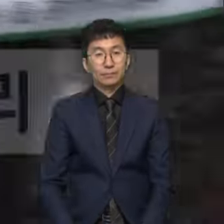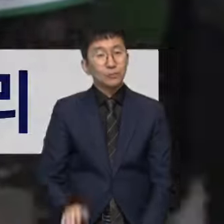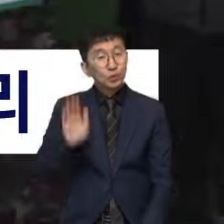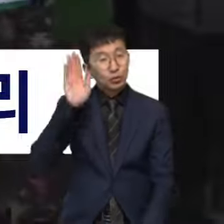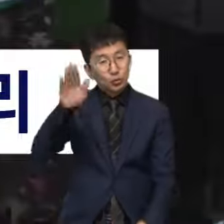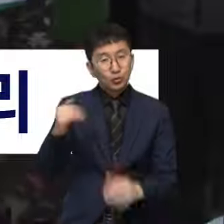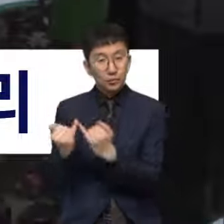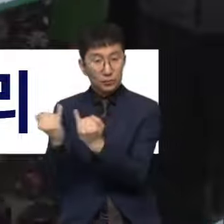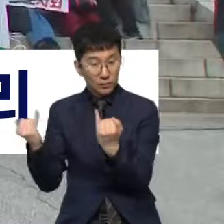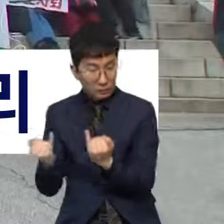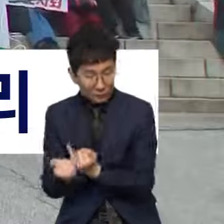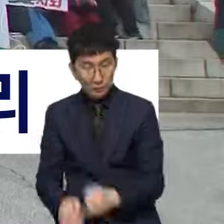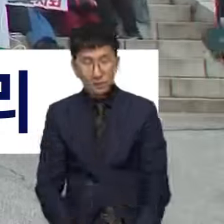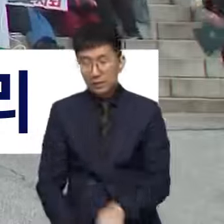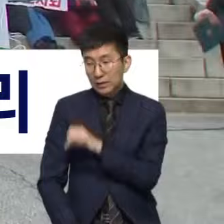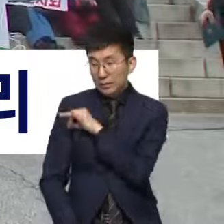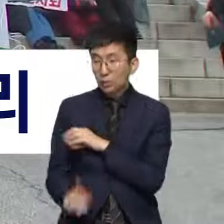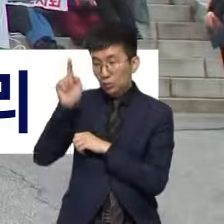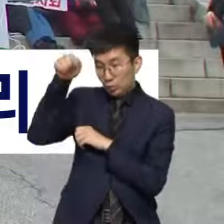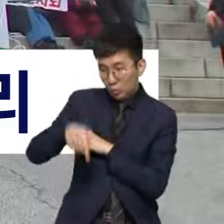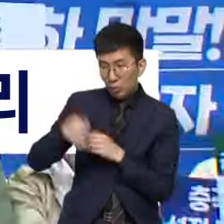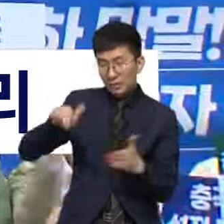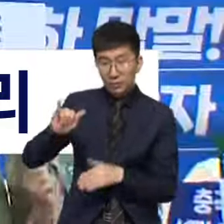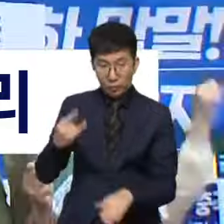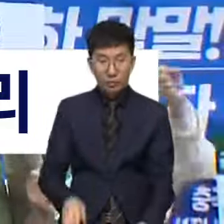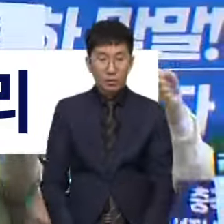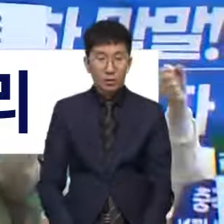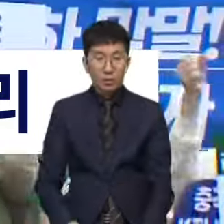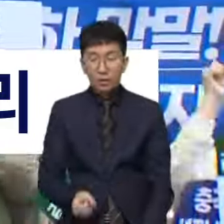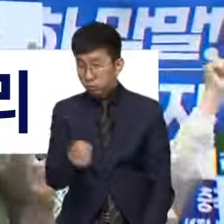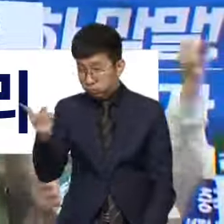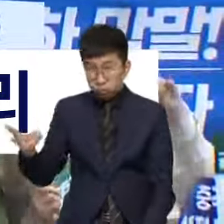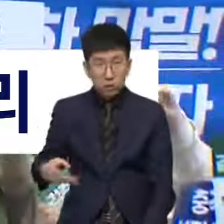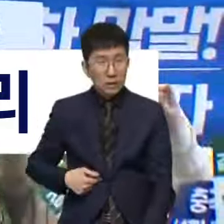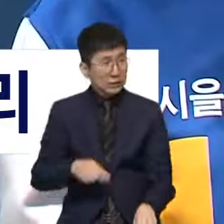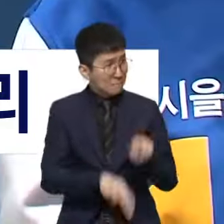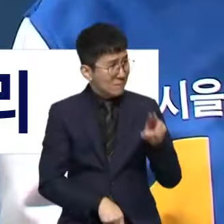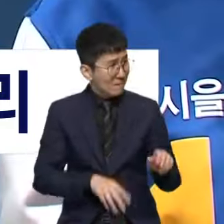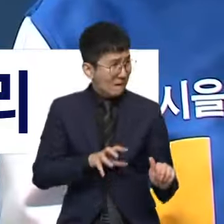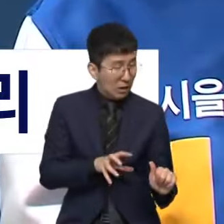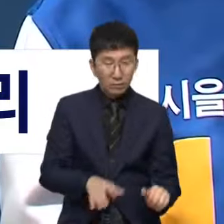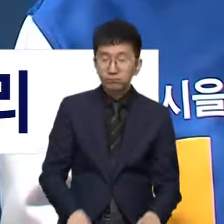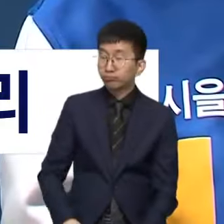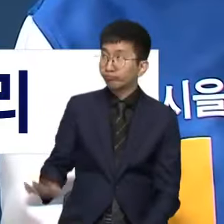이후에도 여성단체, 이대 총동창회, 유림단체까지 사퇴를 압박했지만 김 후보는 접전 끝에 승리했습니다.